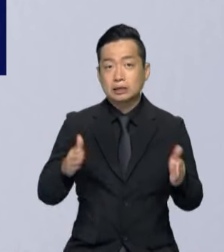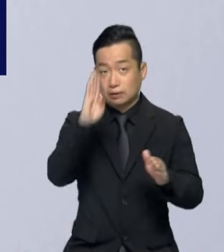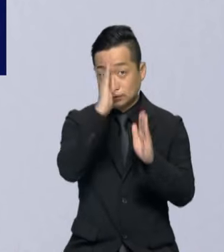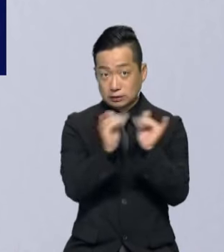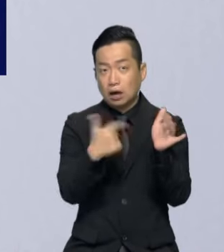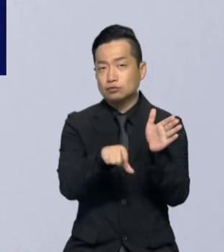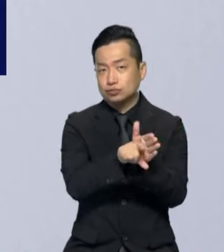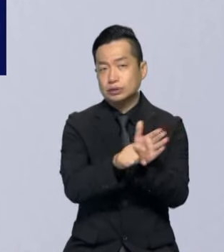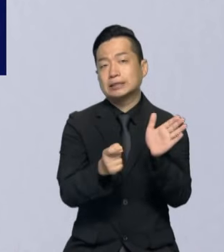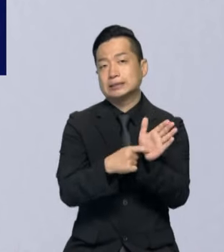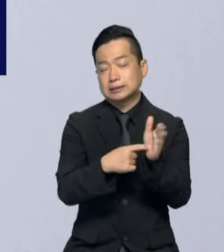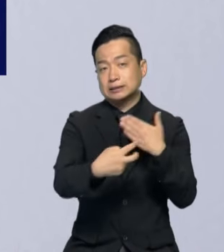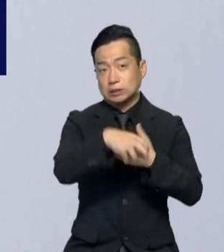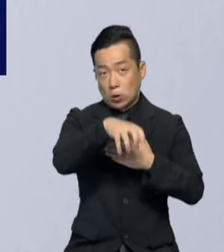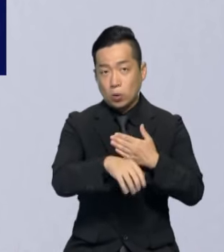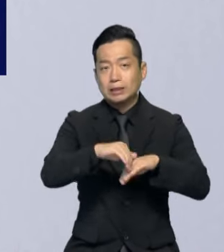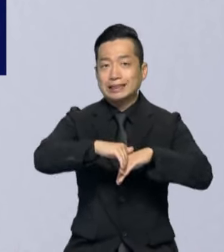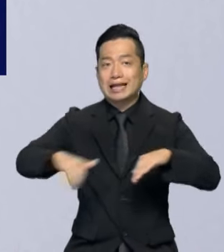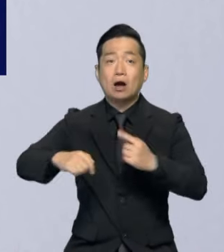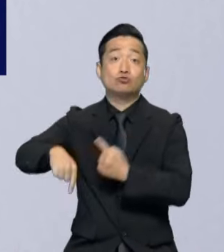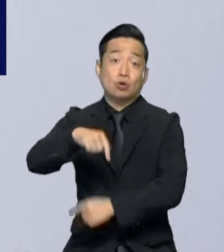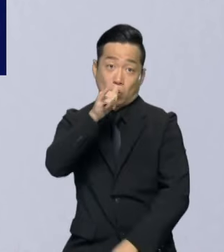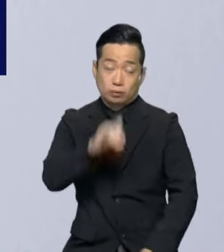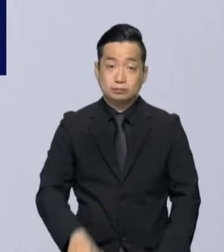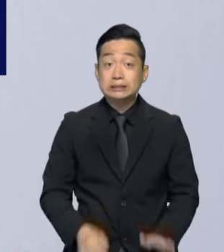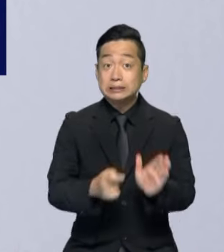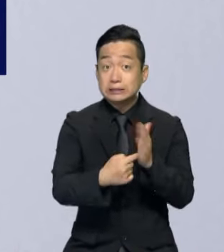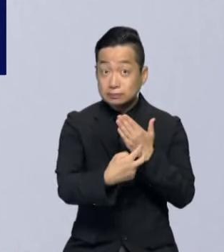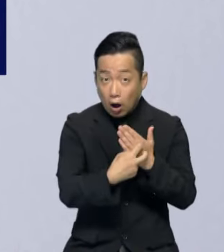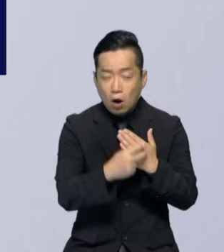긴급 진료소를 따로 운영하고 응급실은 중증 환자 위주로 운영되게 합니다.